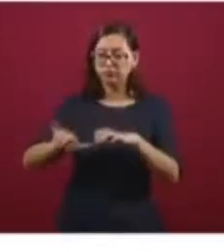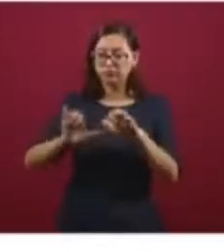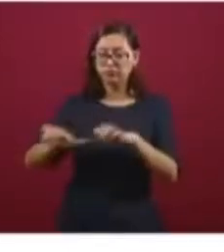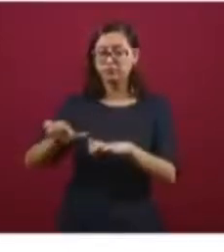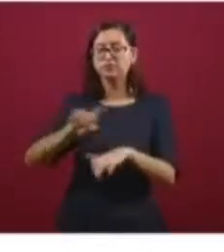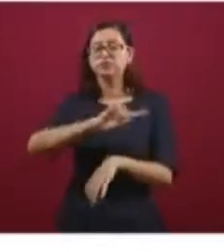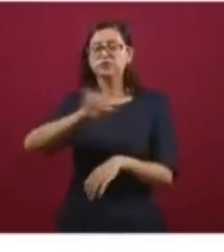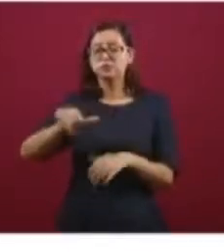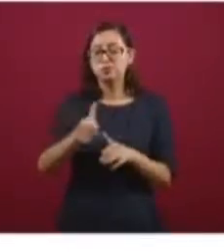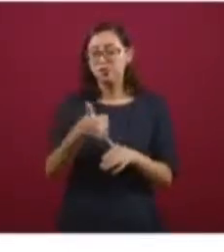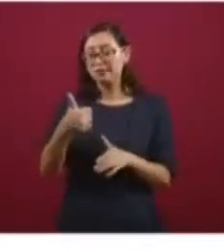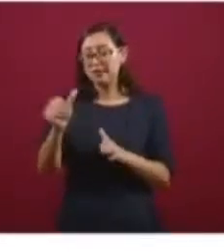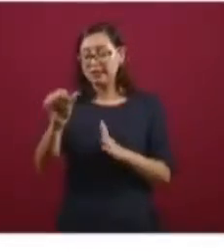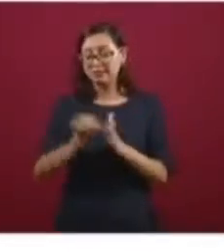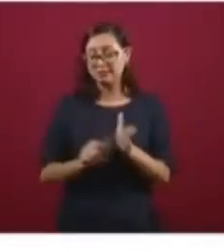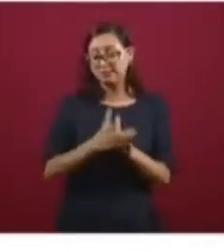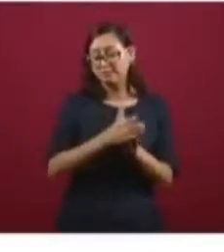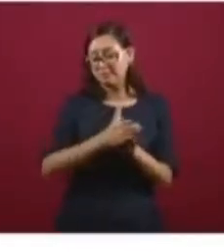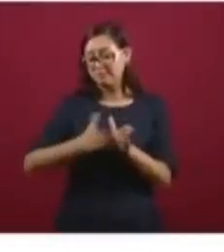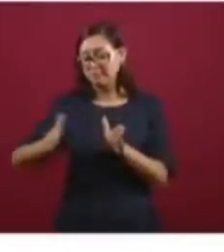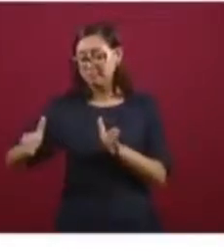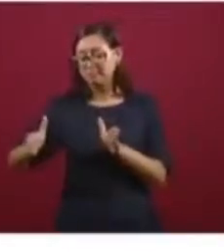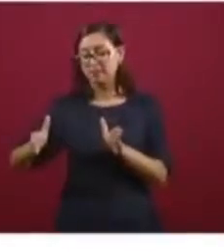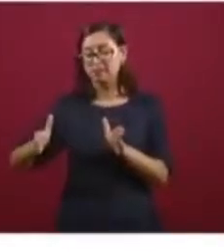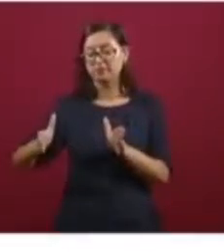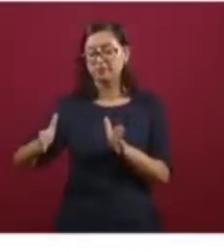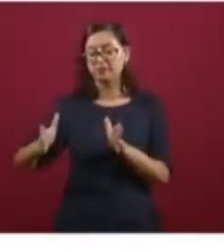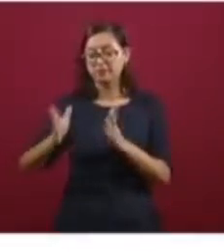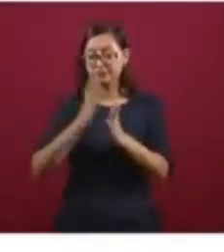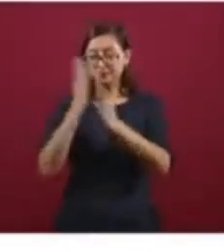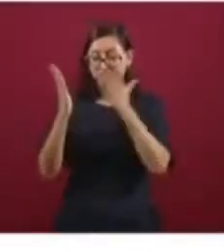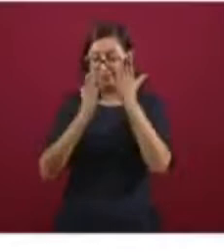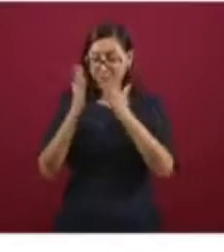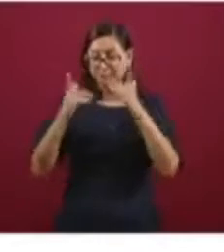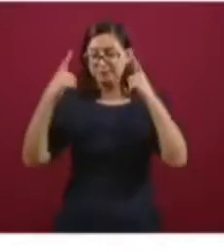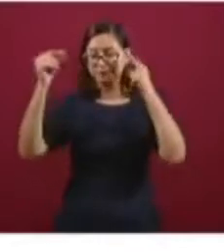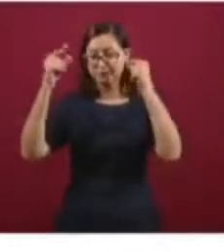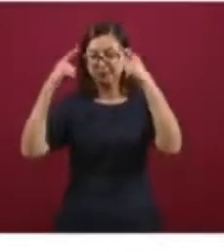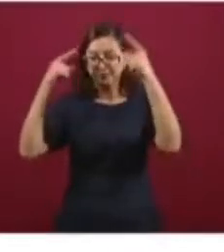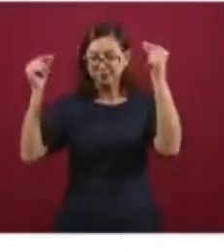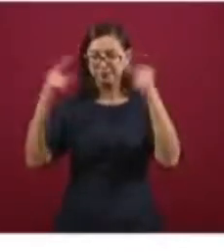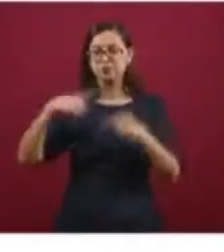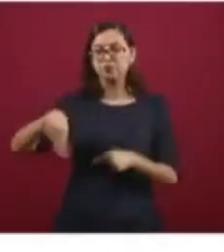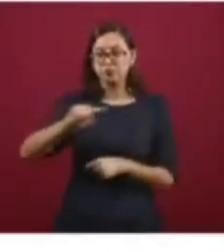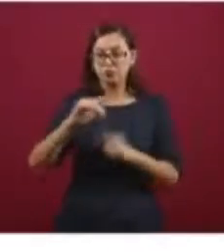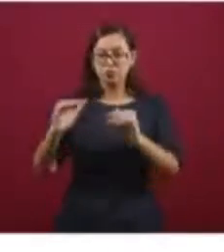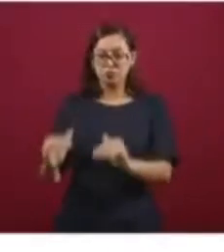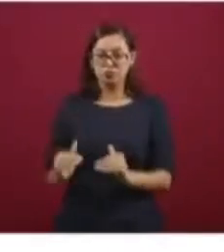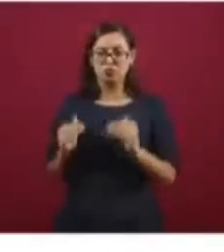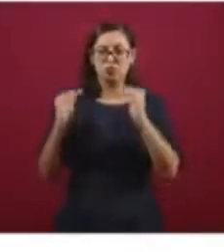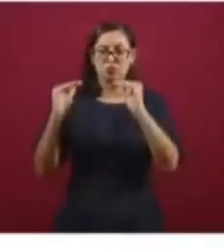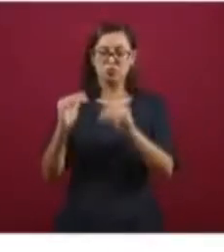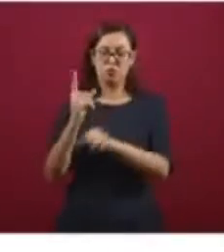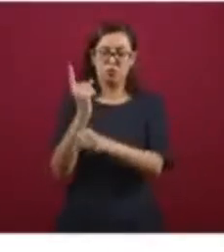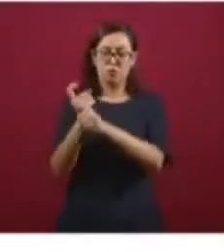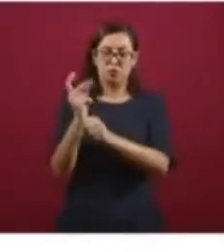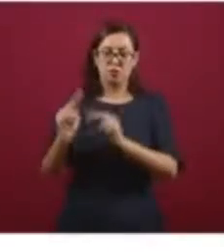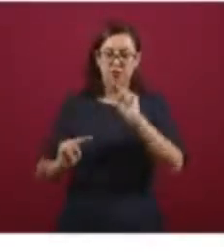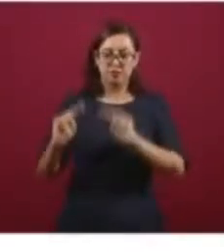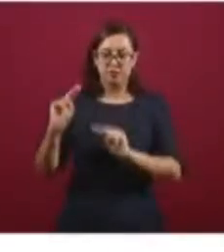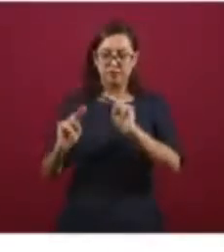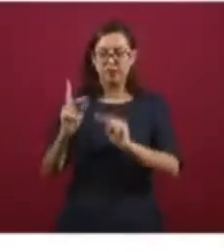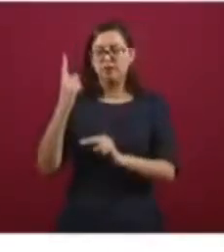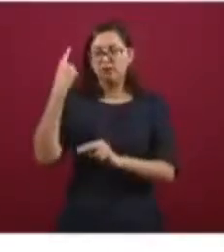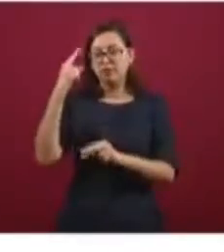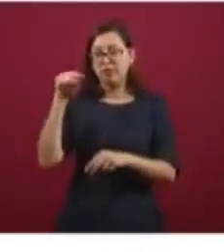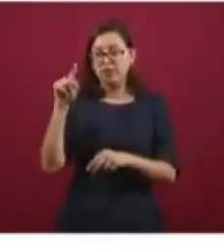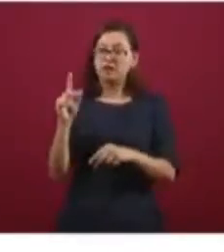después de seis meses, se gradúen como sargentos primeros con especialidad en seguridad pública.